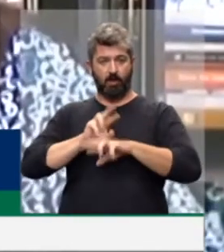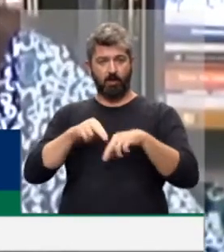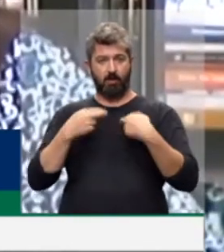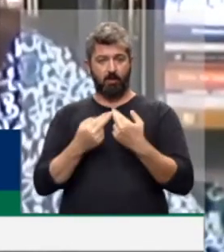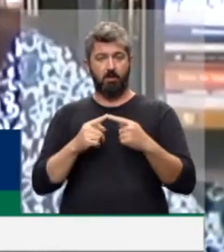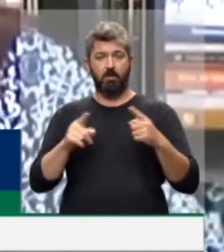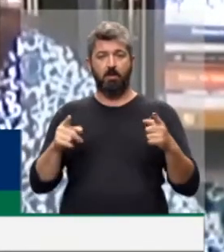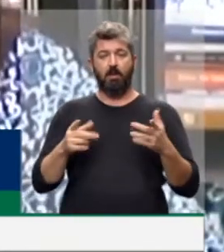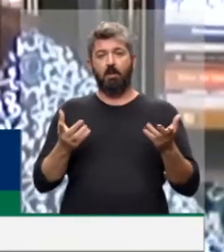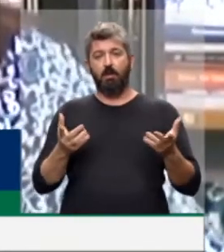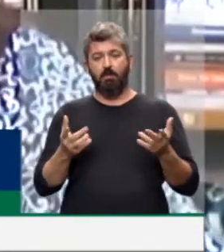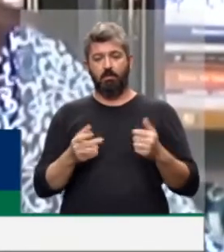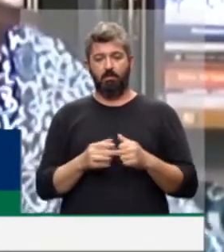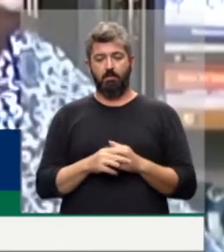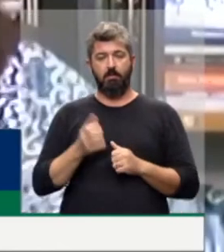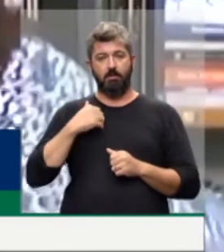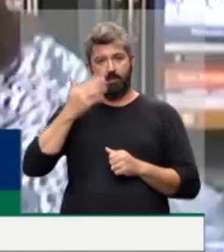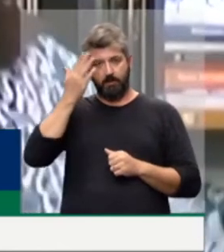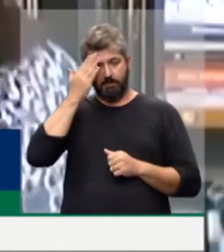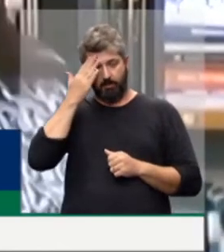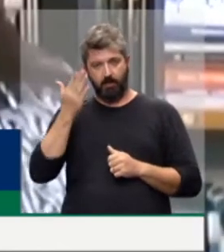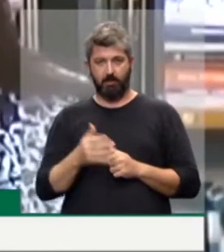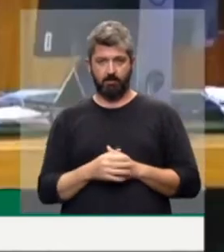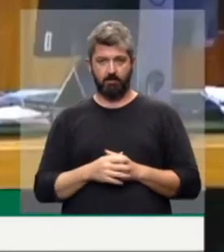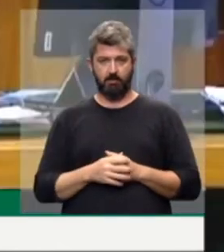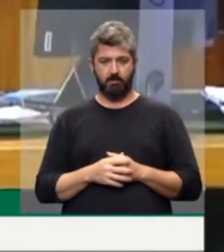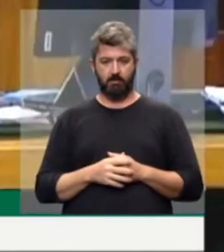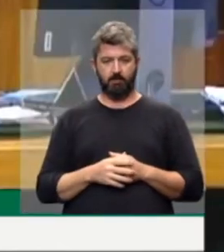MATÉRIA DA REGULAMENTAÇÃO DO FUNDEB VAI ESTAR NA PAUTA AMANHÃ . PORQUE VOSSA